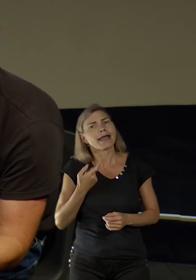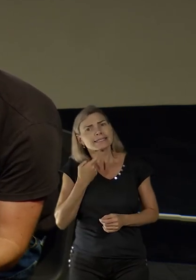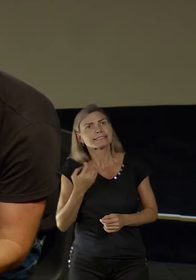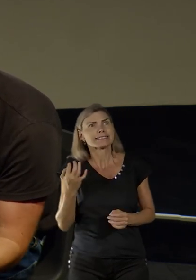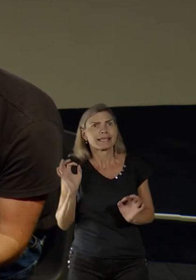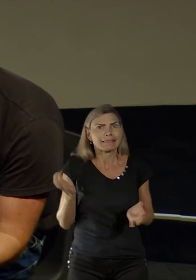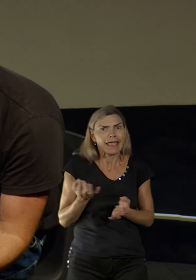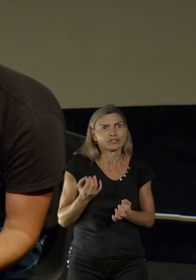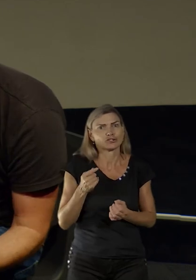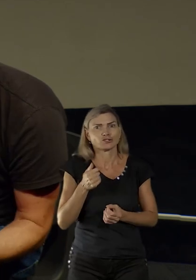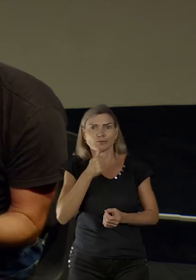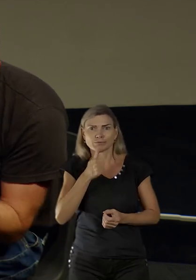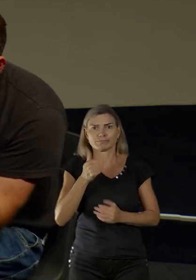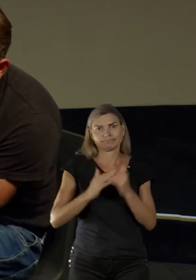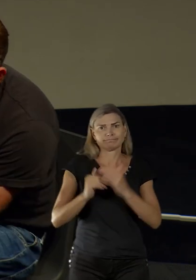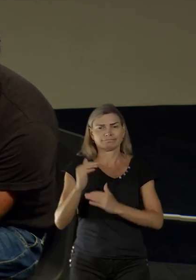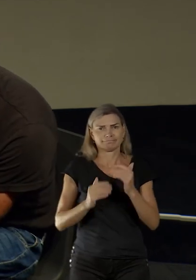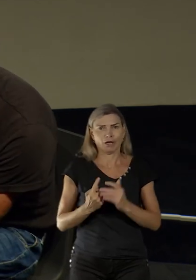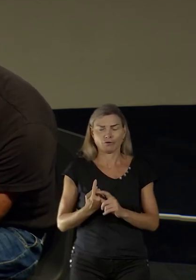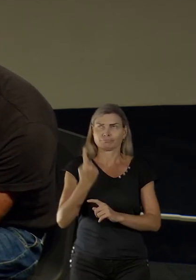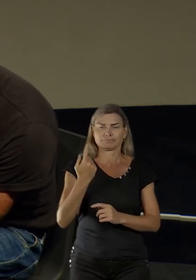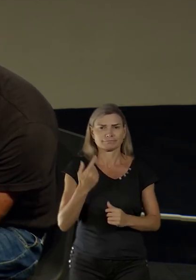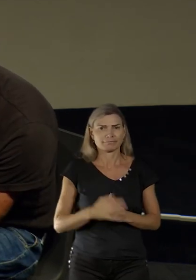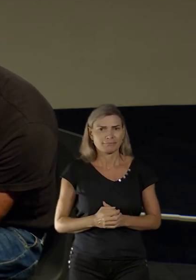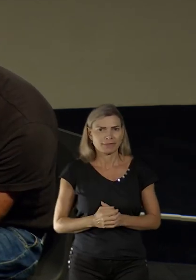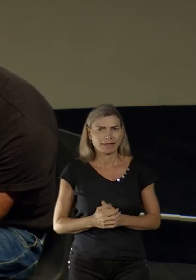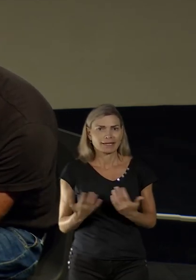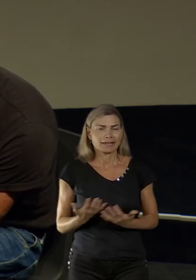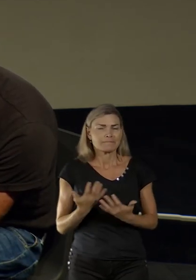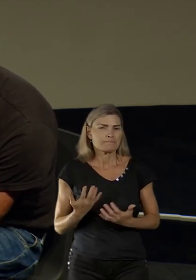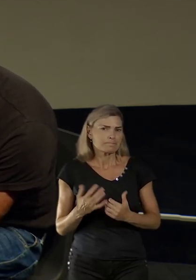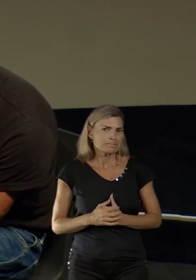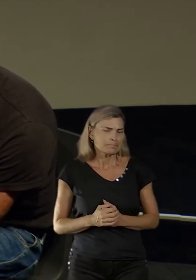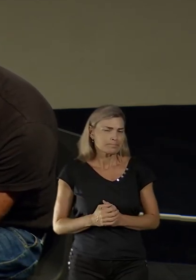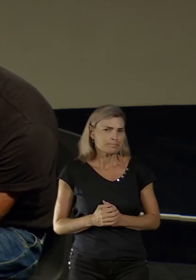mohlo být, jak by se mohlo projevovat. Ale jasně.